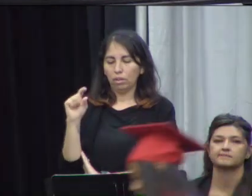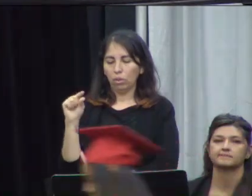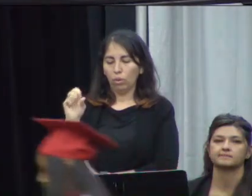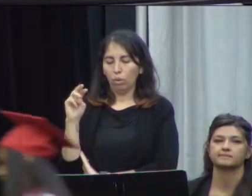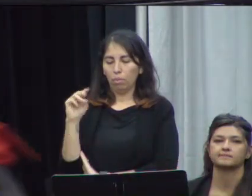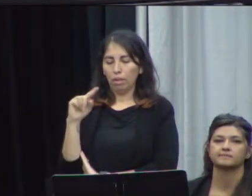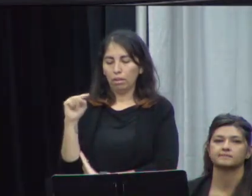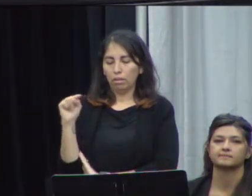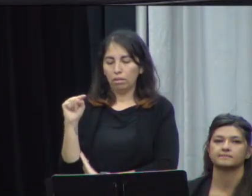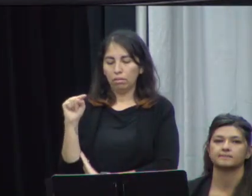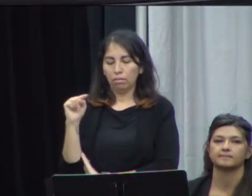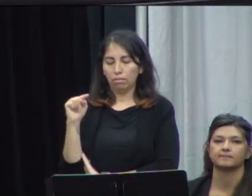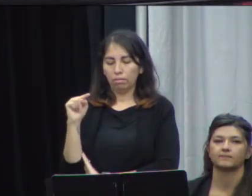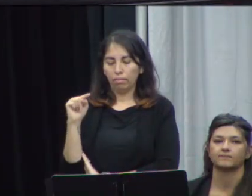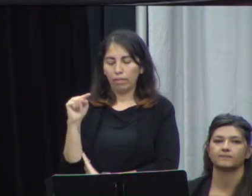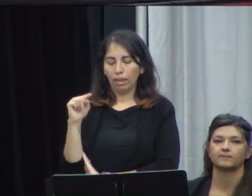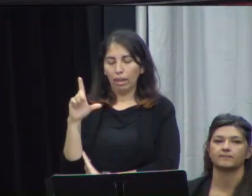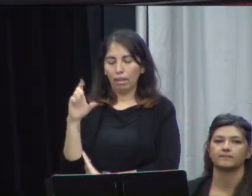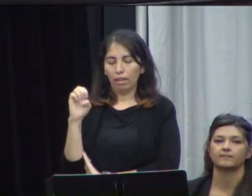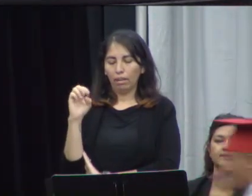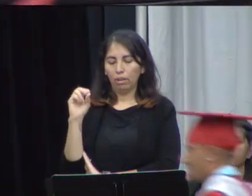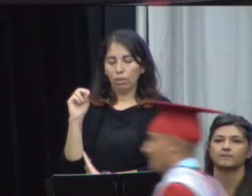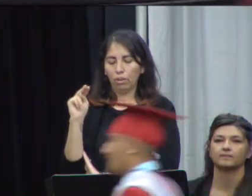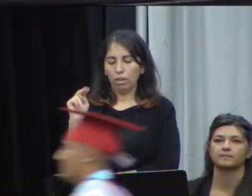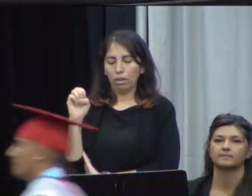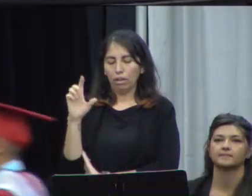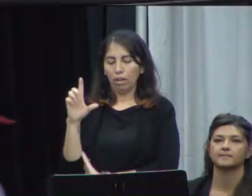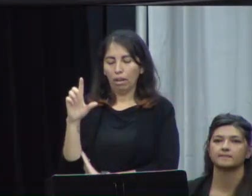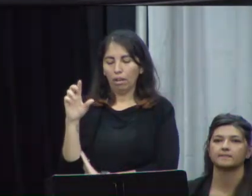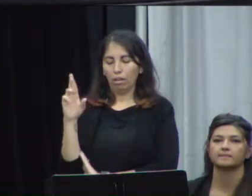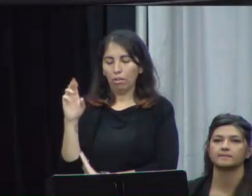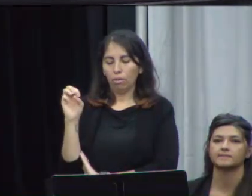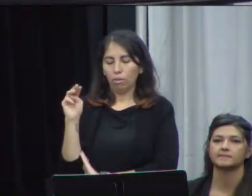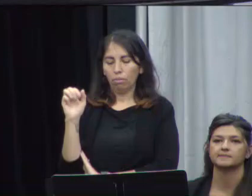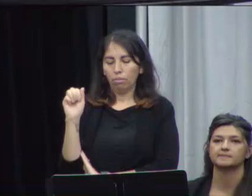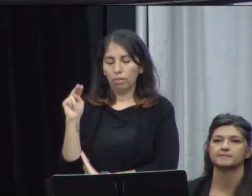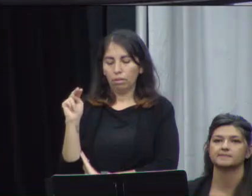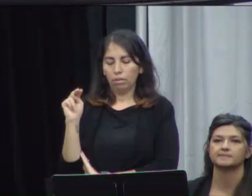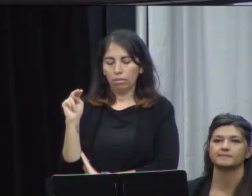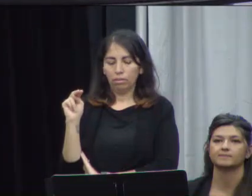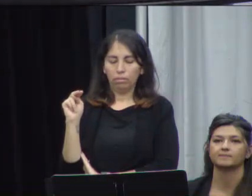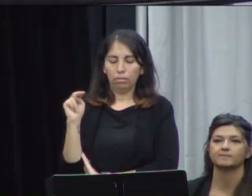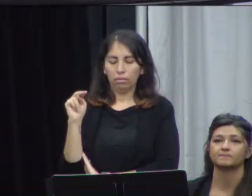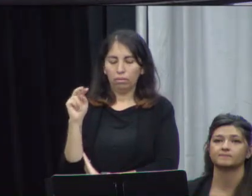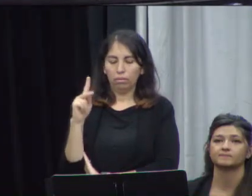(audience applauds) Leonelle Roman.